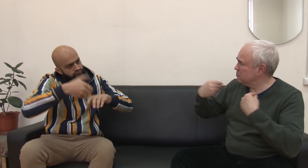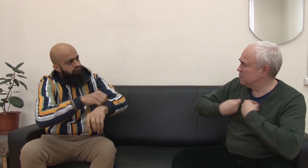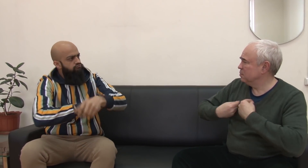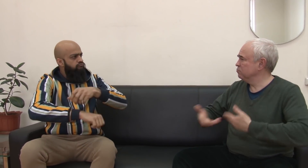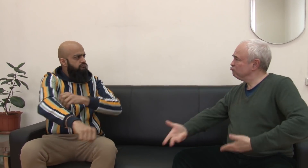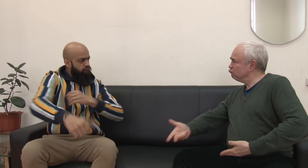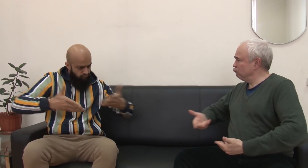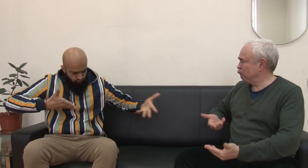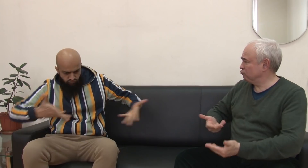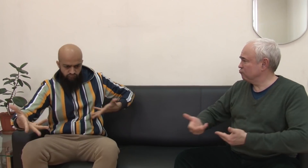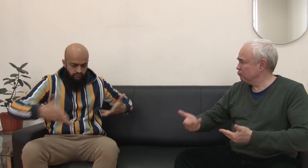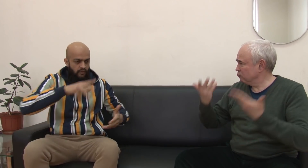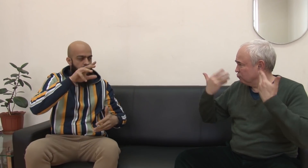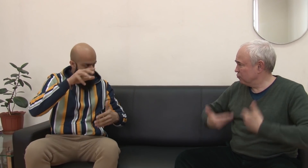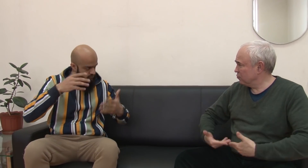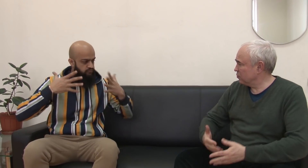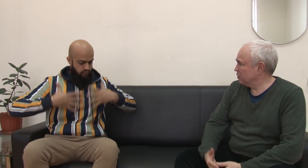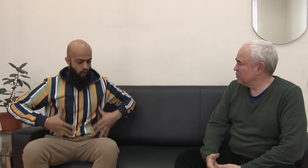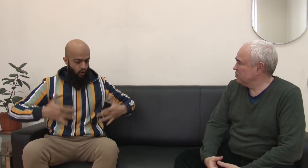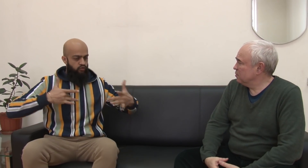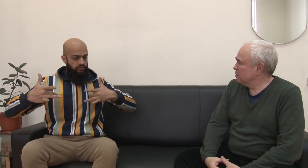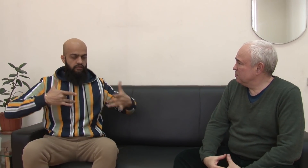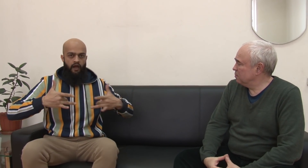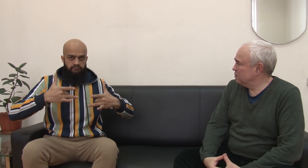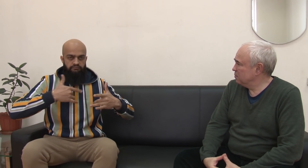Да, шествовал по подиуму в костюмах.